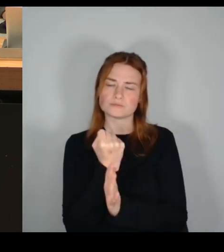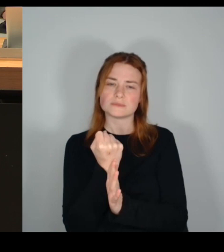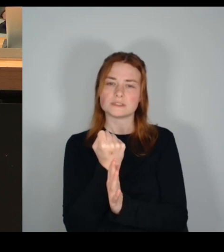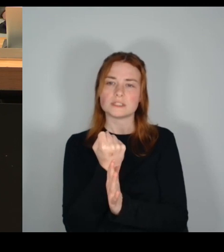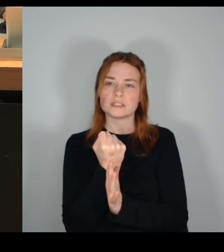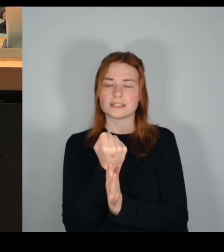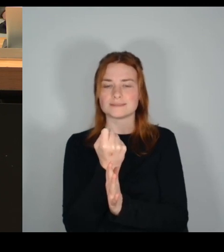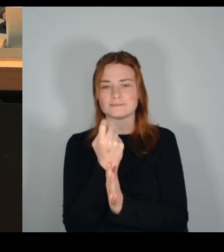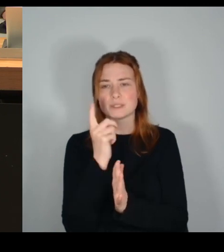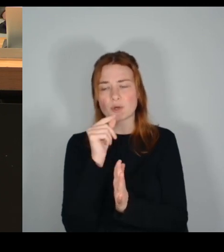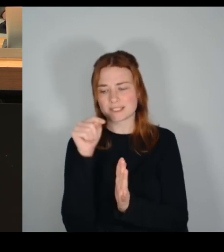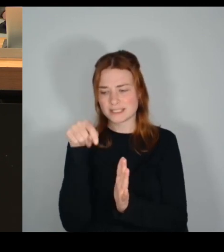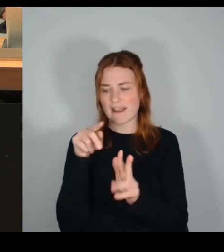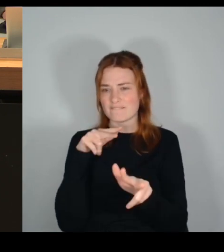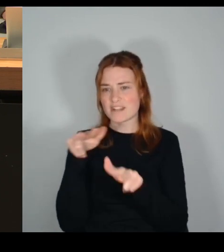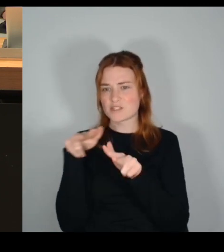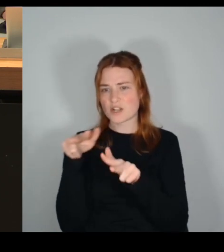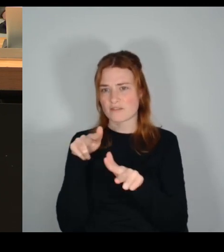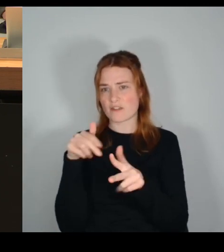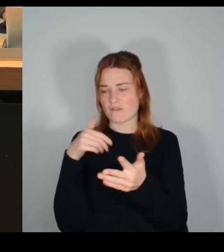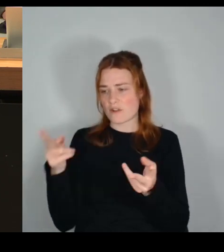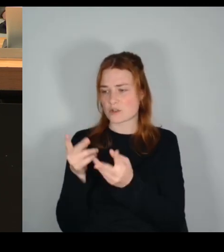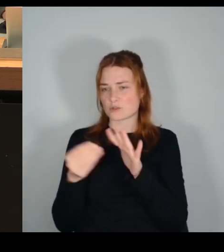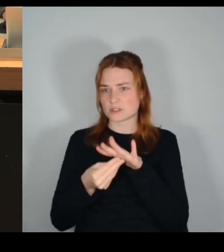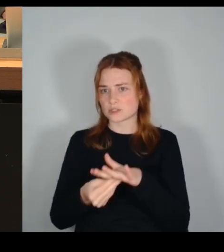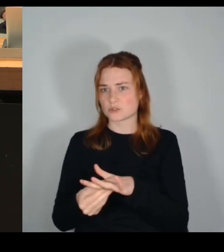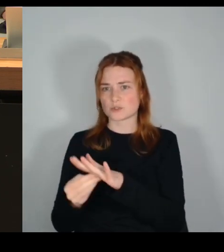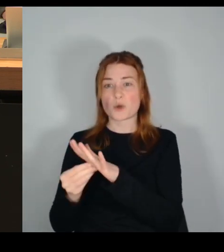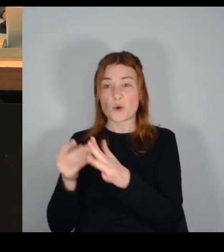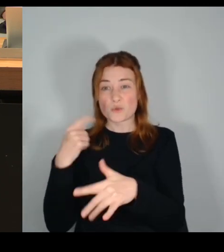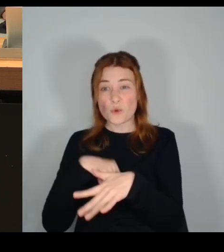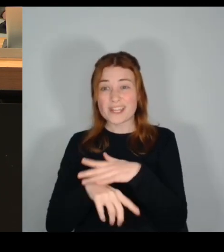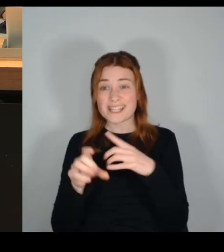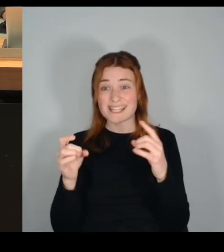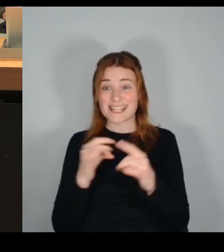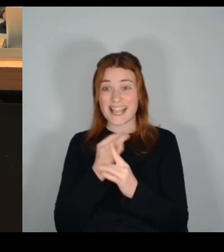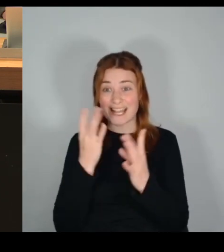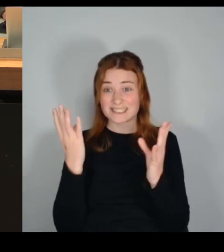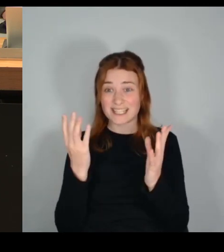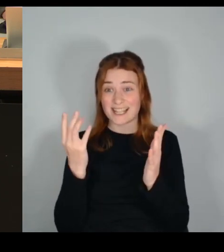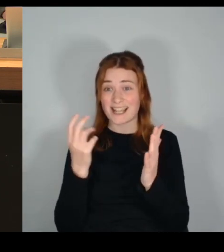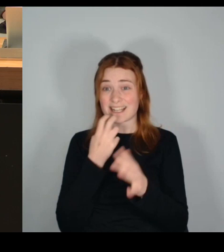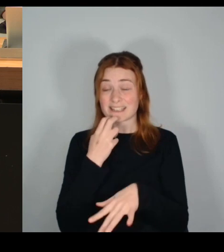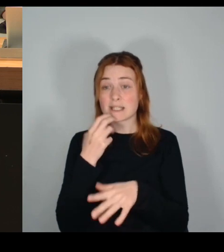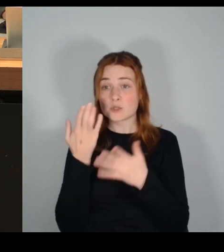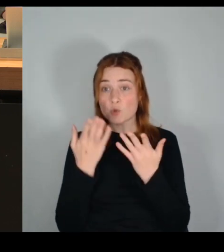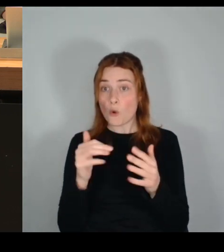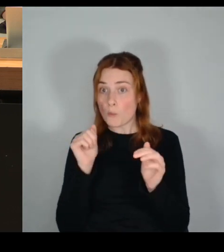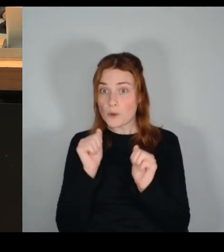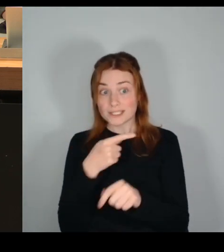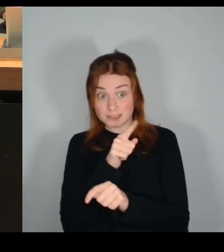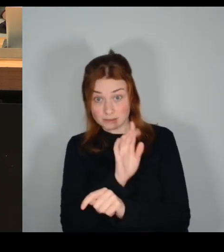Und ihre Leute wissen das und die Hälfte Ihrer Fraktion, die ist ja mit dem Kollegen mein Freund